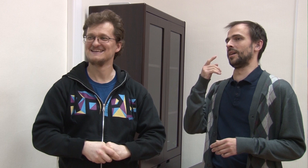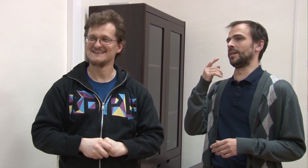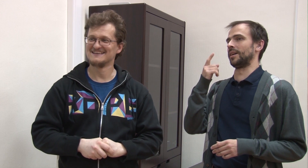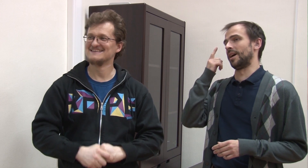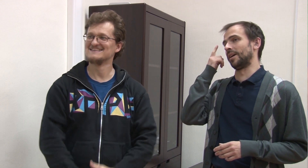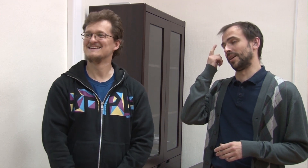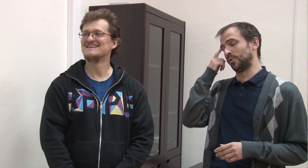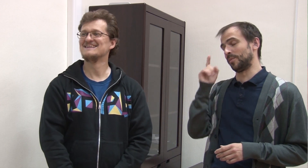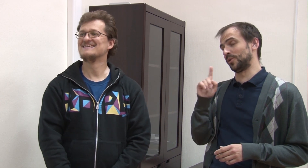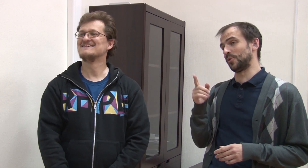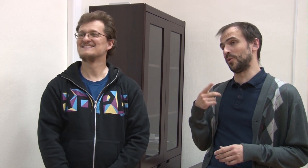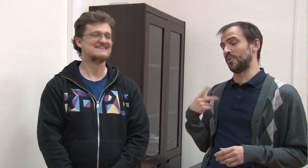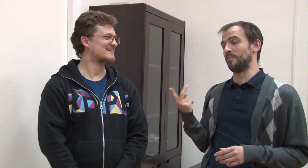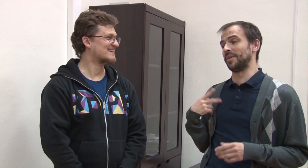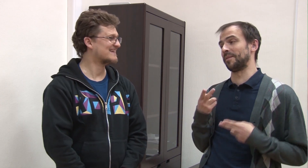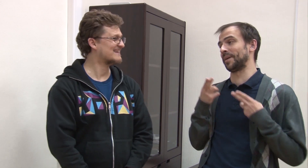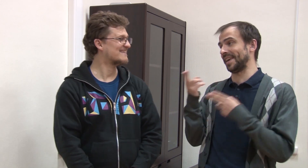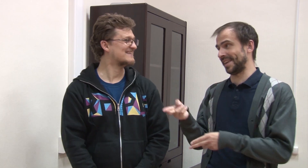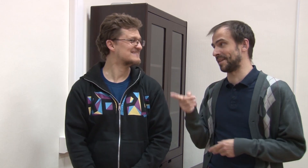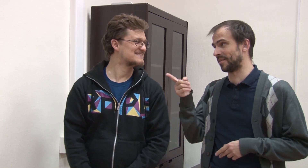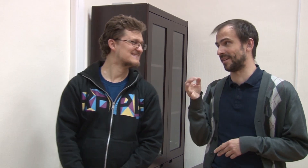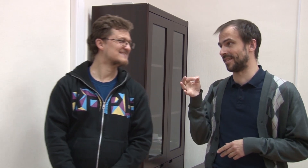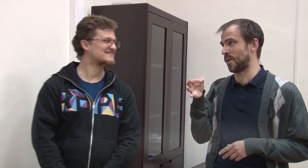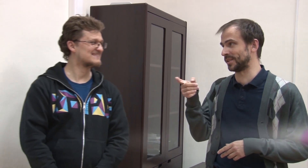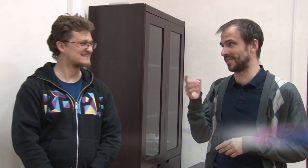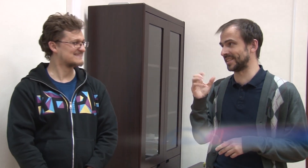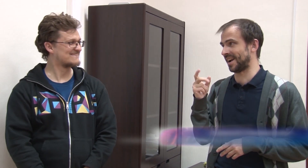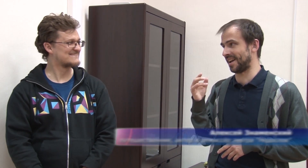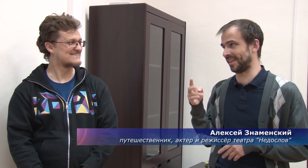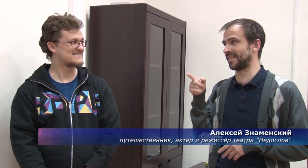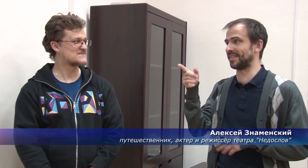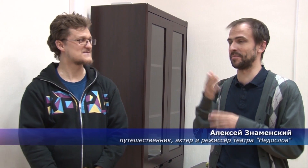Я думаю, что мы поедем на остров Сахалин и…